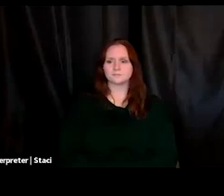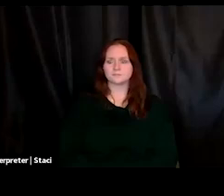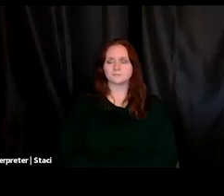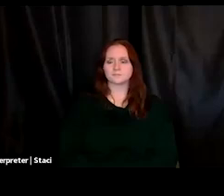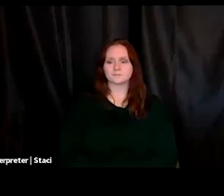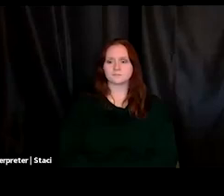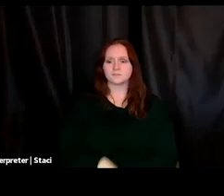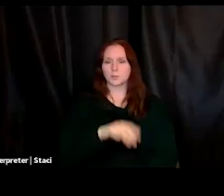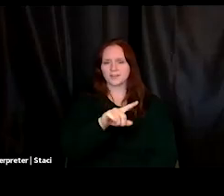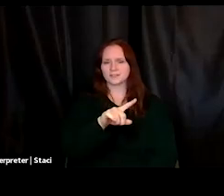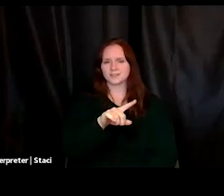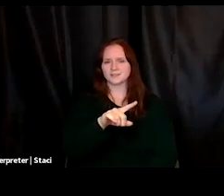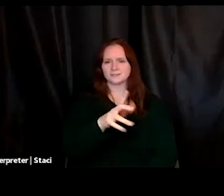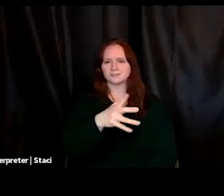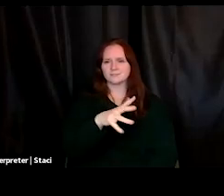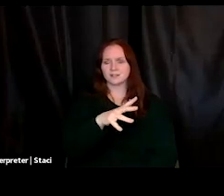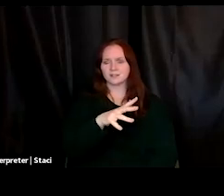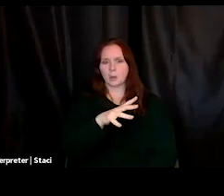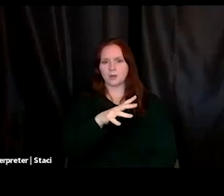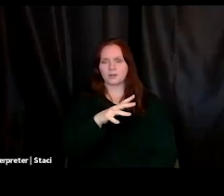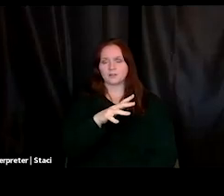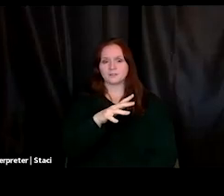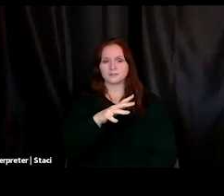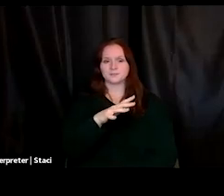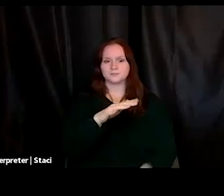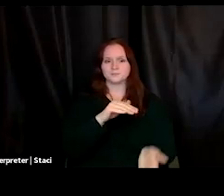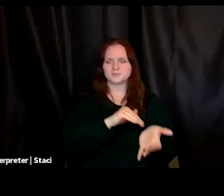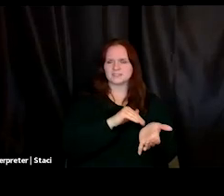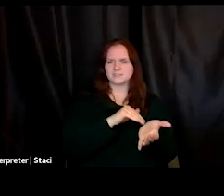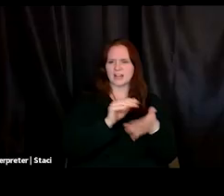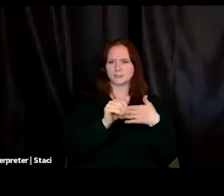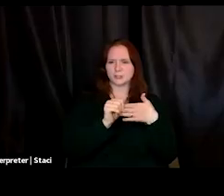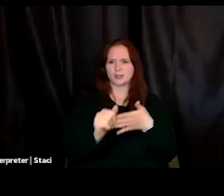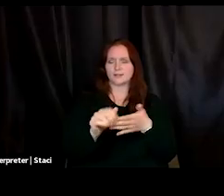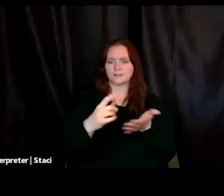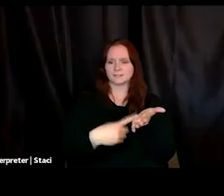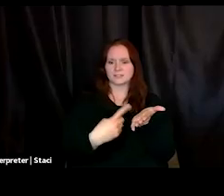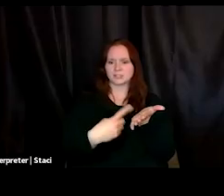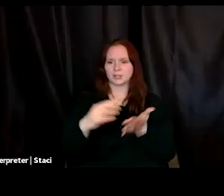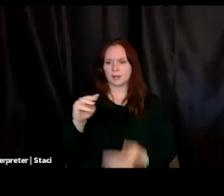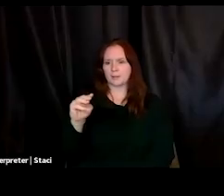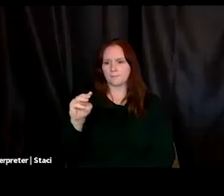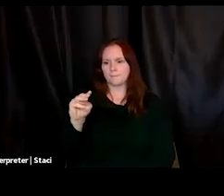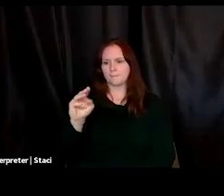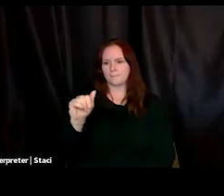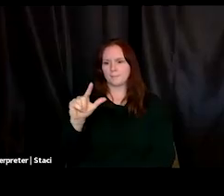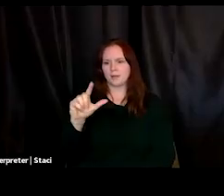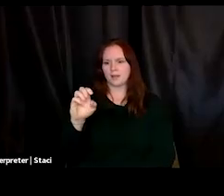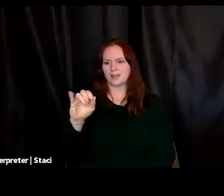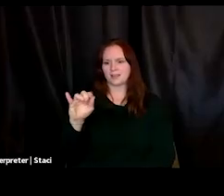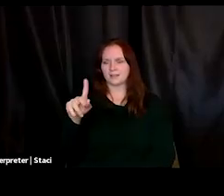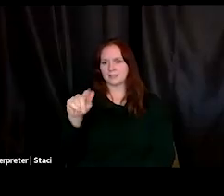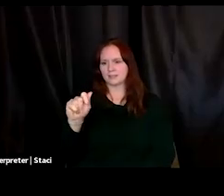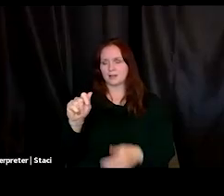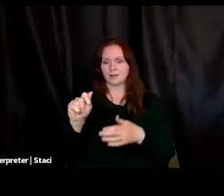del proceso SOAR. Ella cubrirá algunas de esas áreas clave para nosotros.